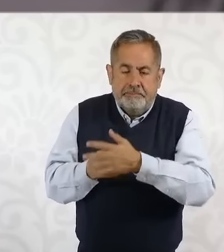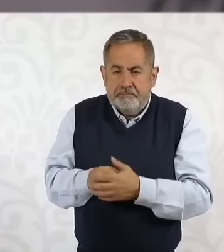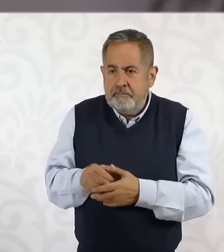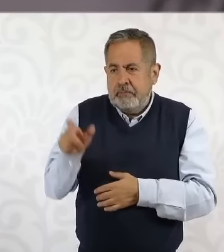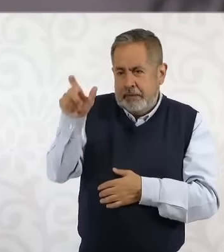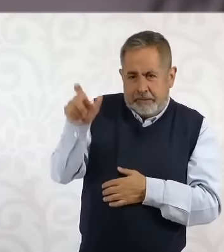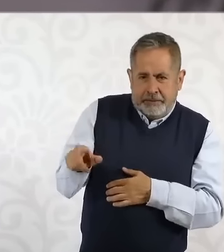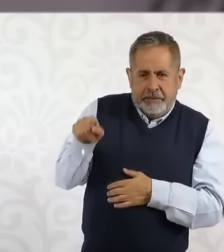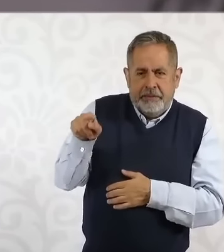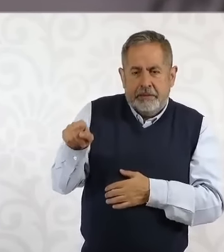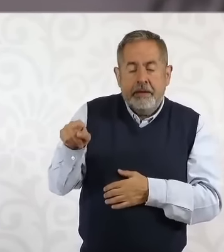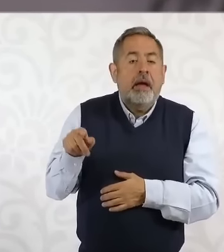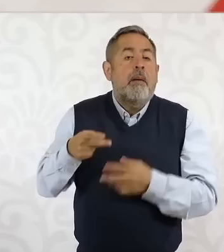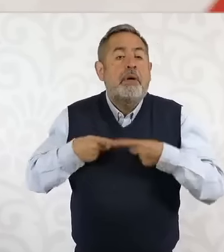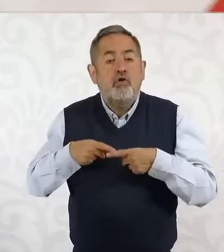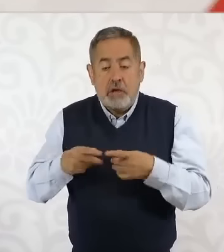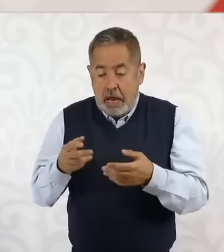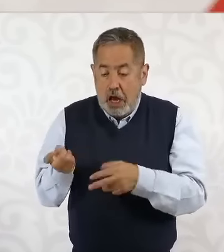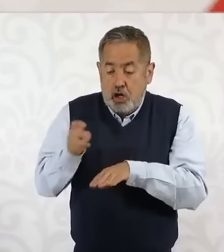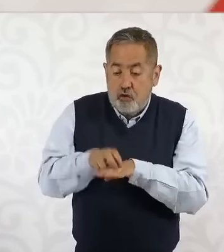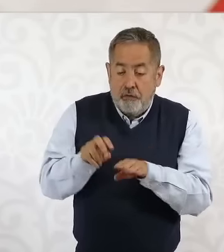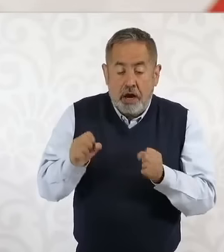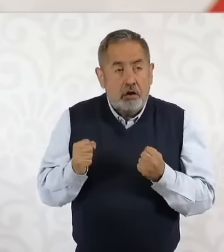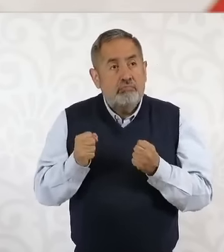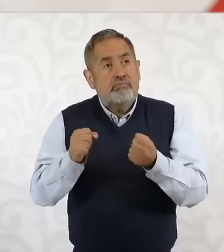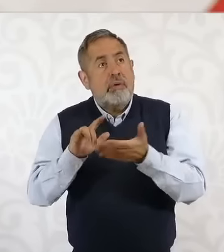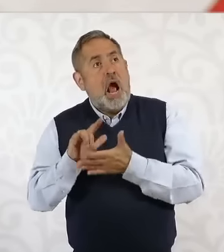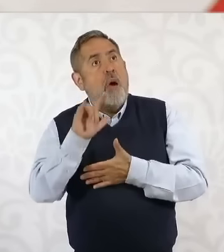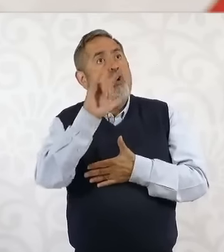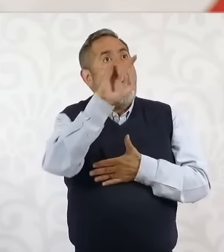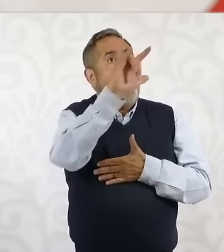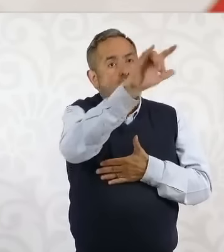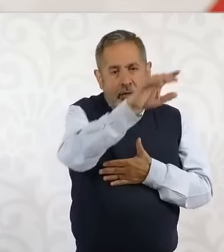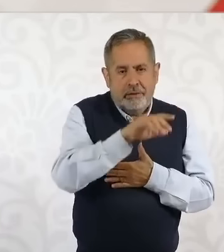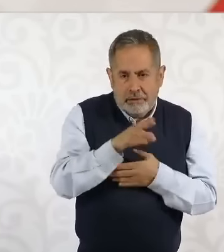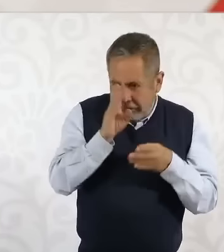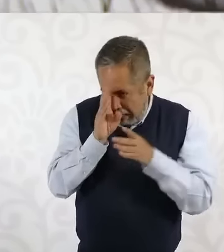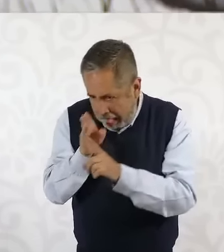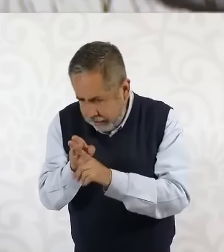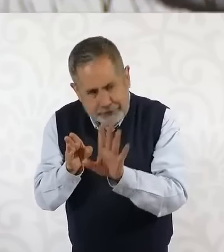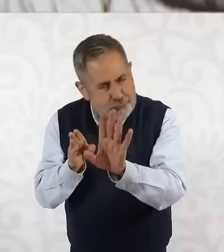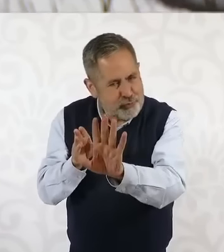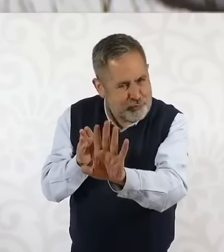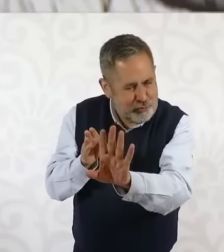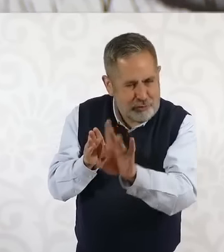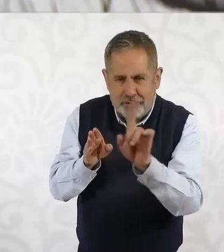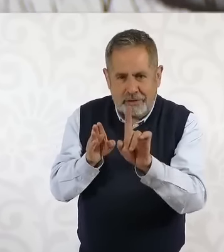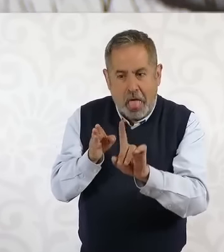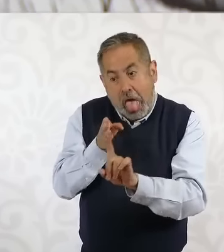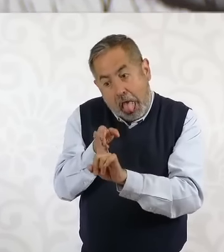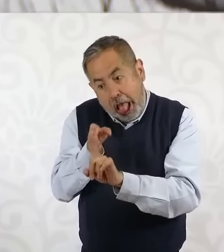llevó el avión, porque si no se reorienta a la a la parte central que nosotros hemos planteado.